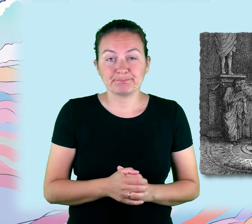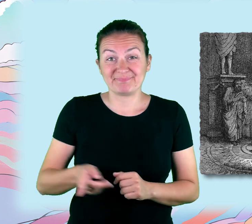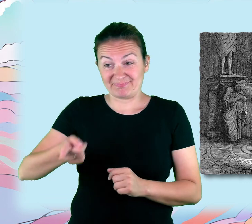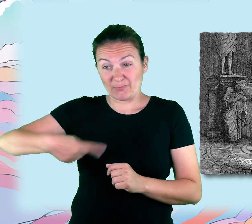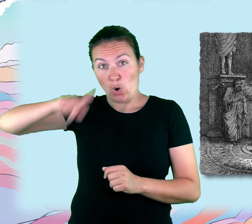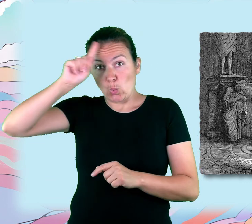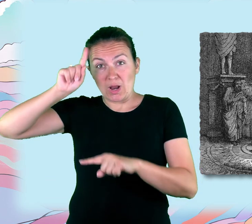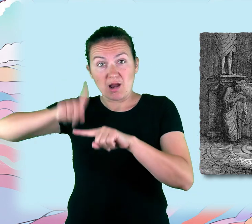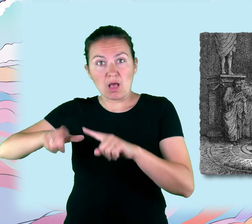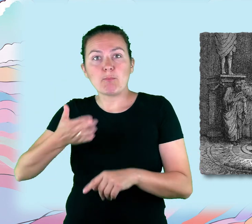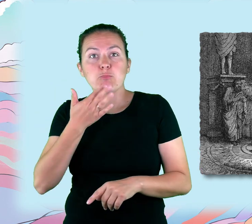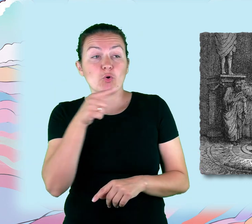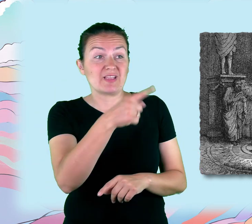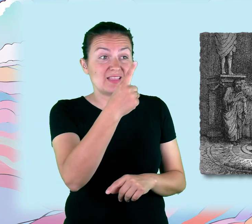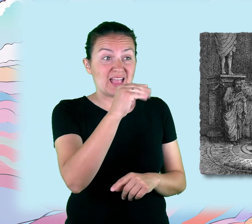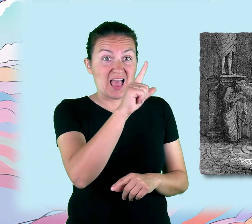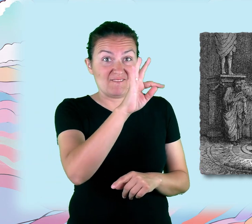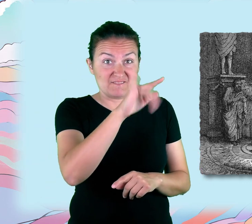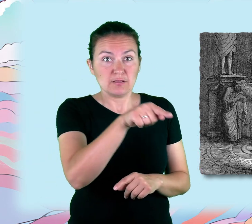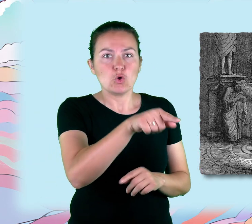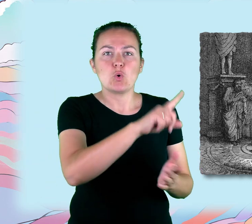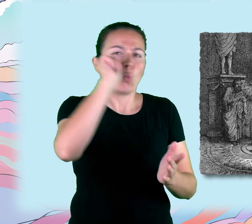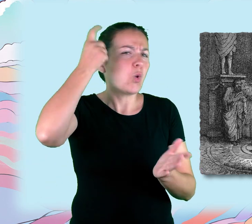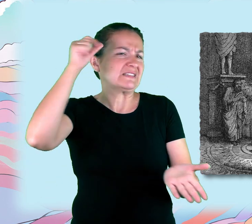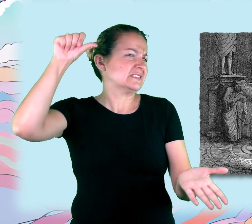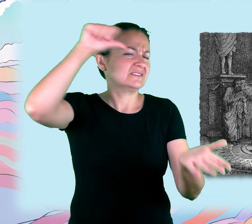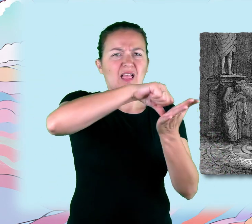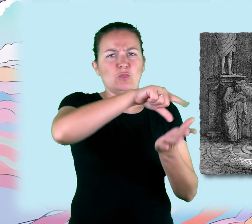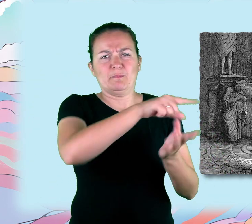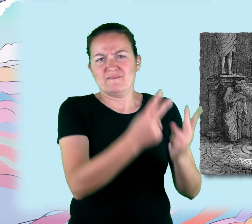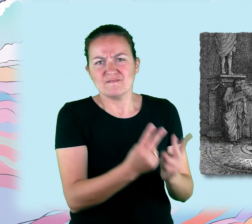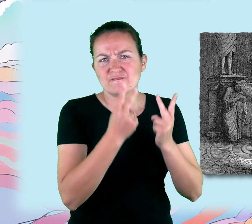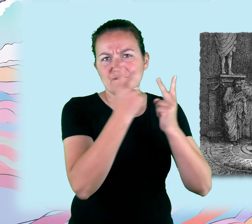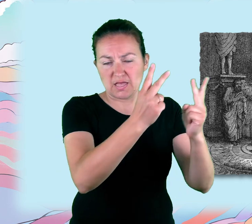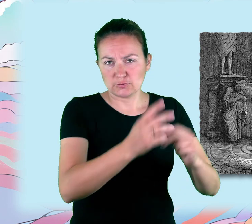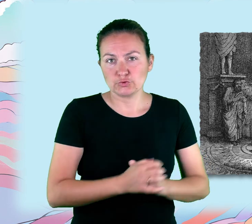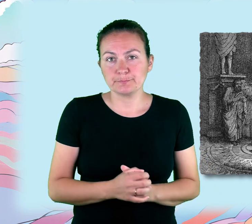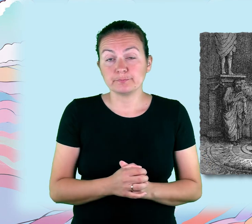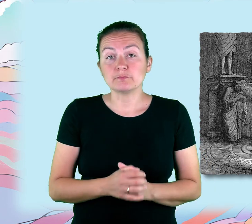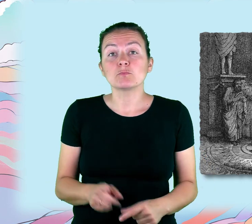Grecy mówili, że Delfy to centrum – pępek świata.